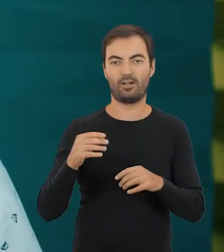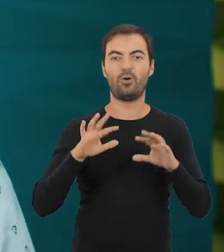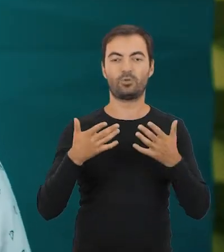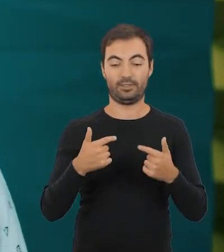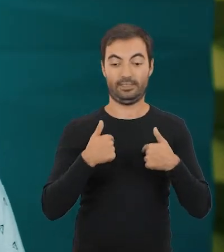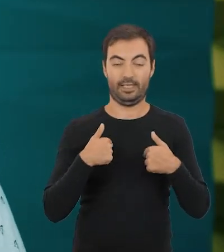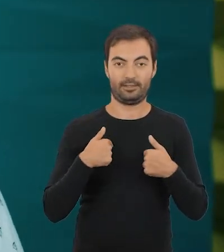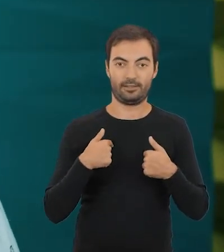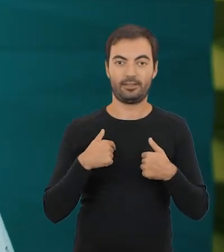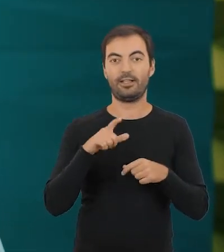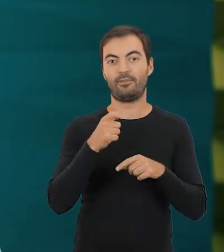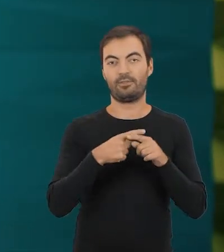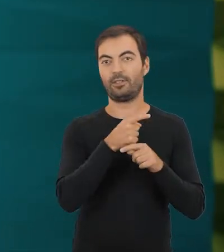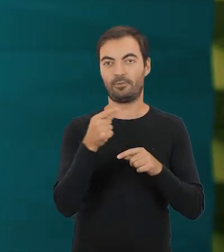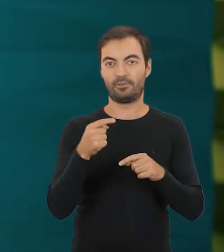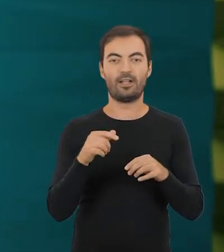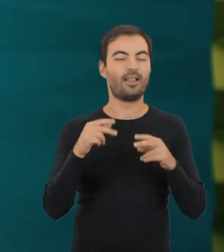Nieważne ile w moim wypadku,